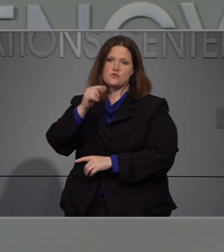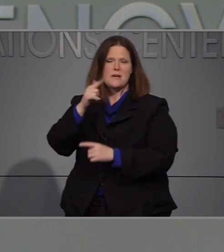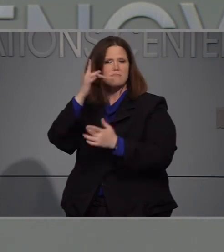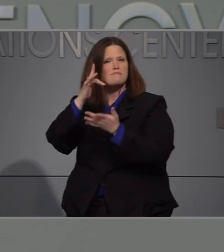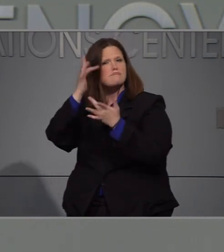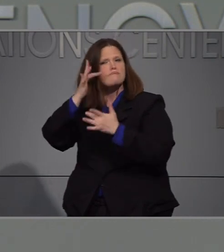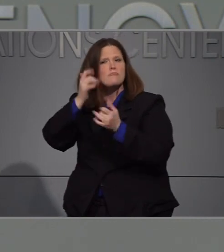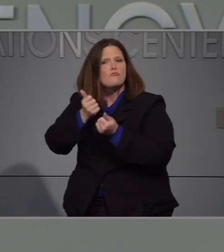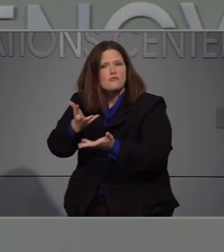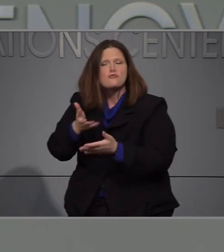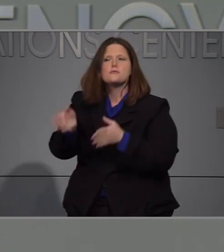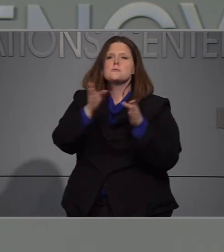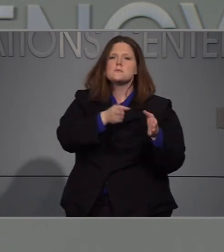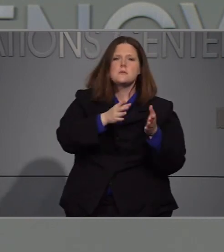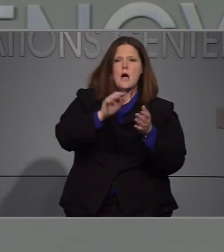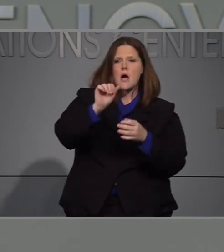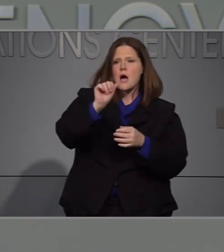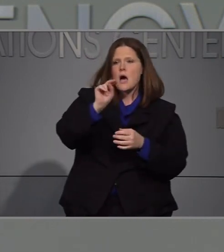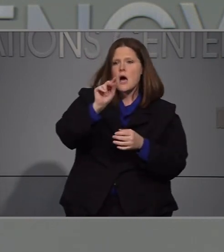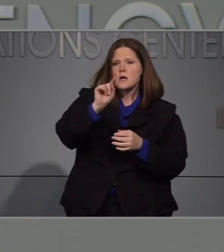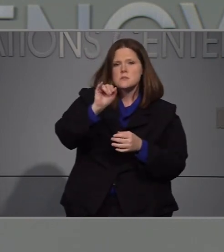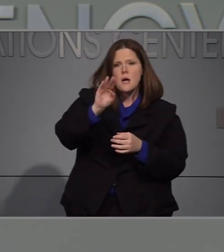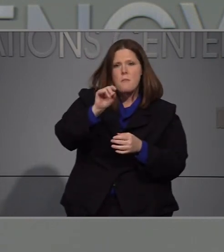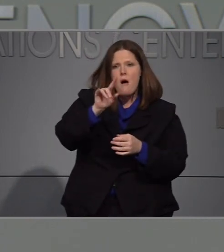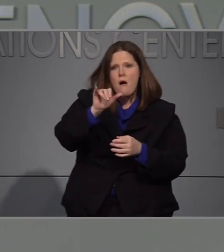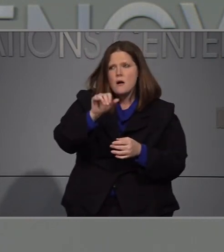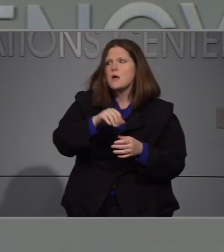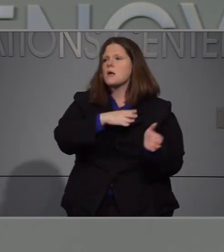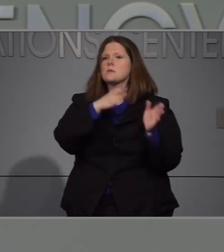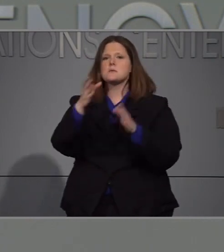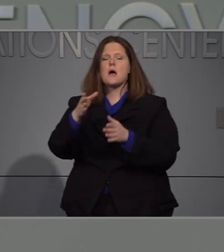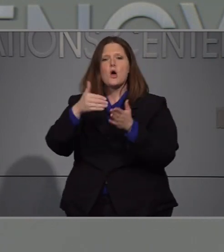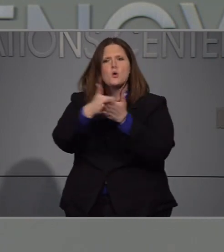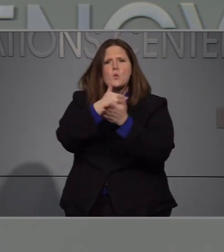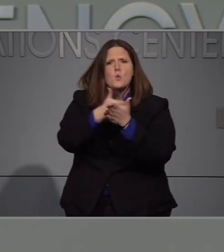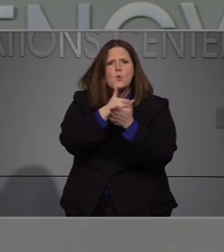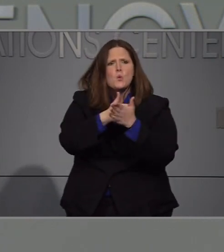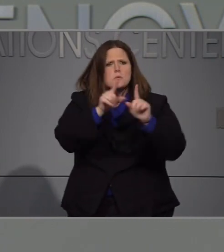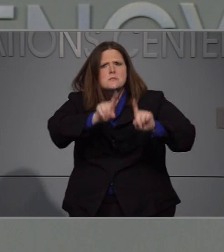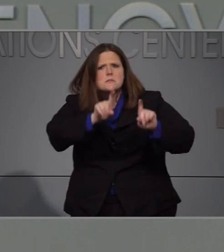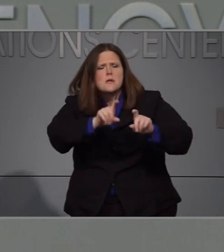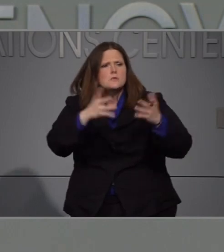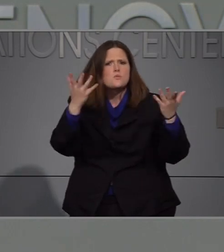energía y y anticuerpos acerca de estudios clínicos.